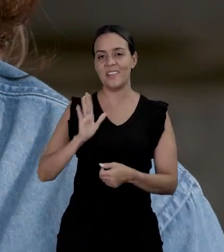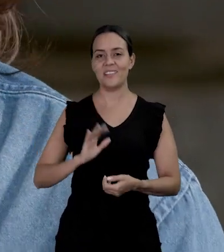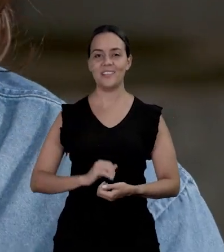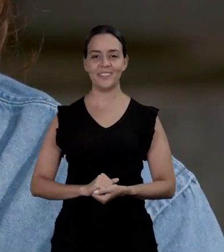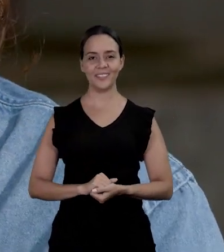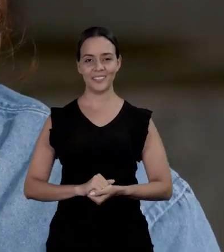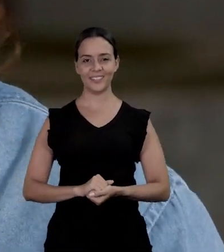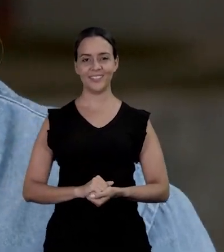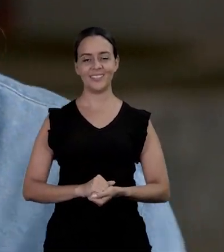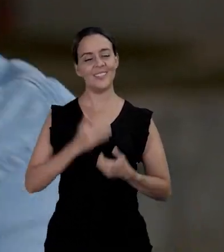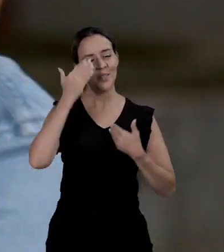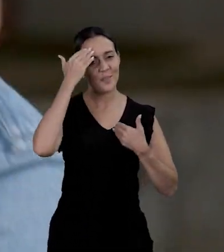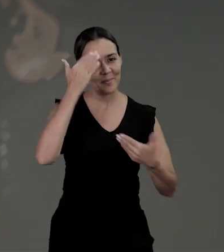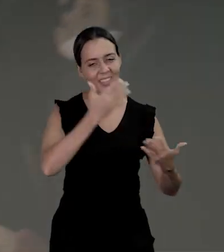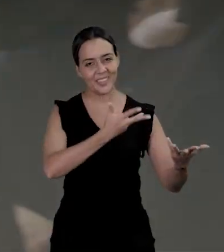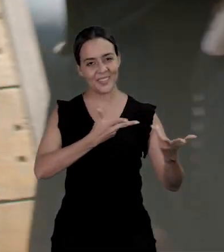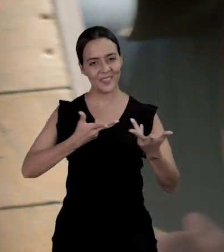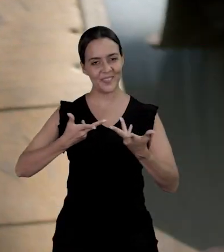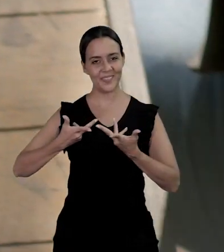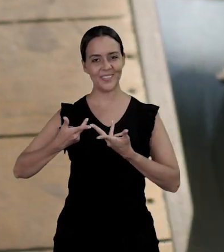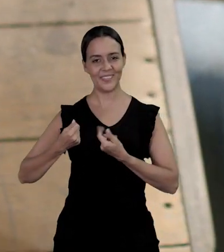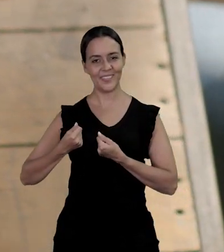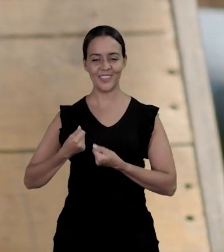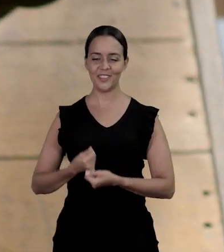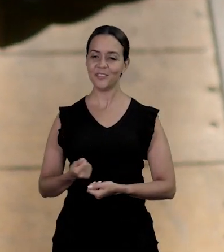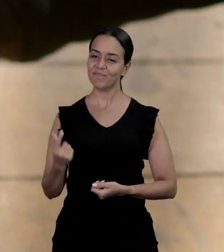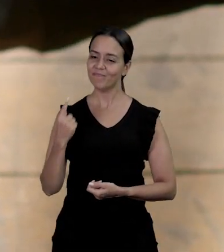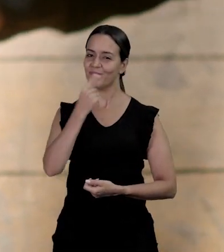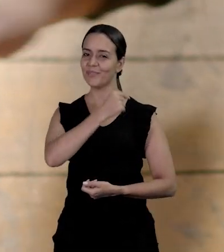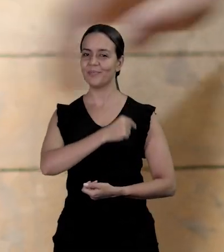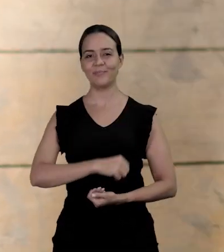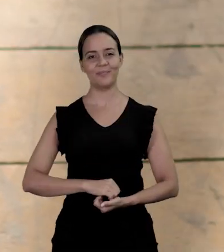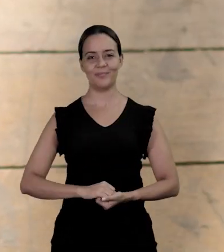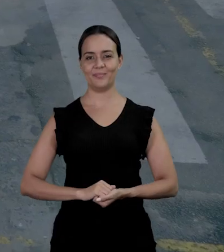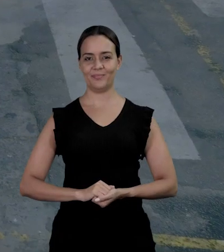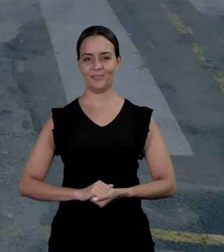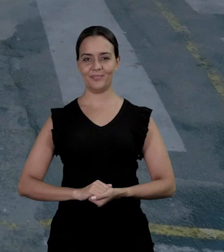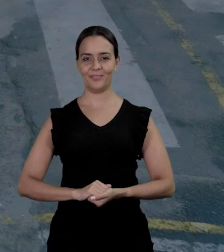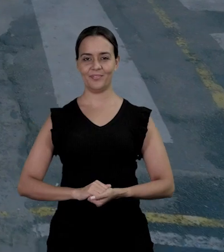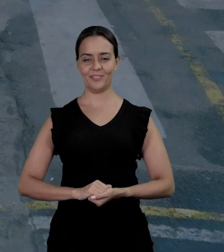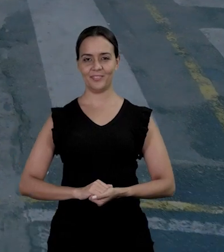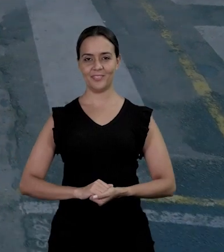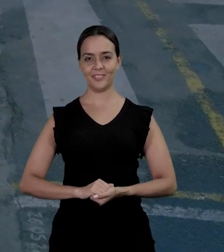Eu que agradeço o convite. Muito bom, muito bom, obrigado. Vamos lá. Vamos lá.